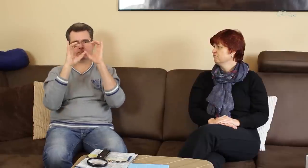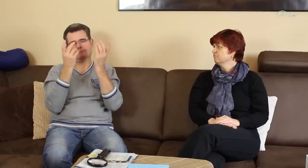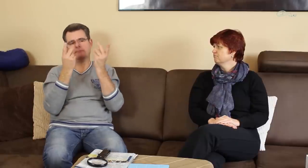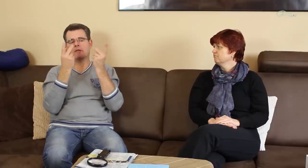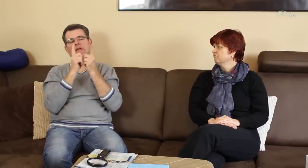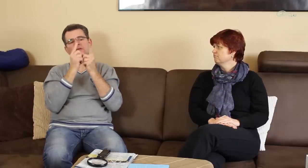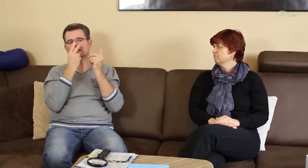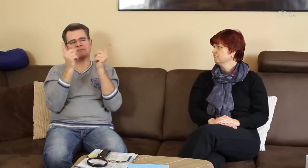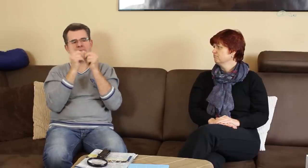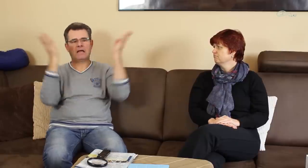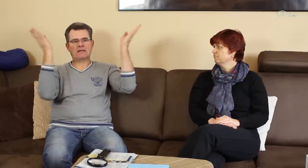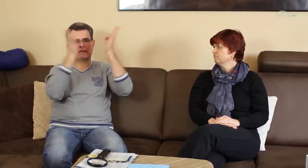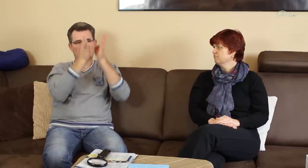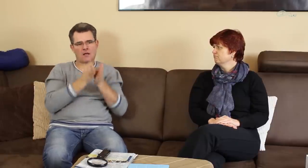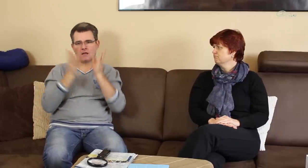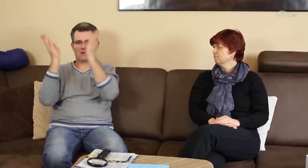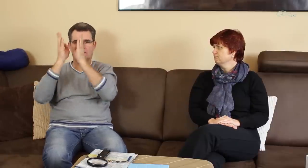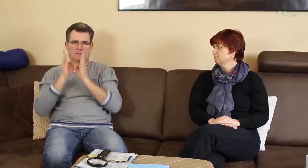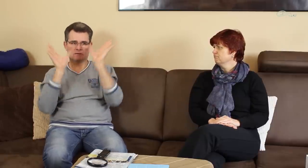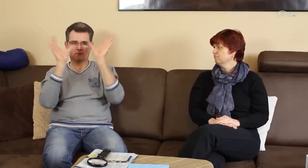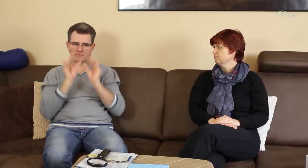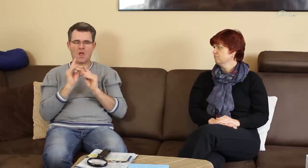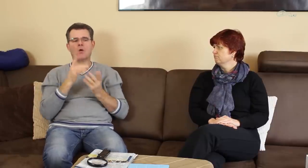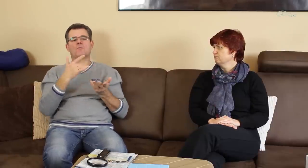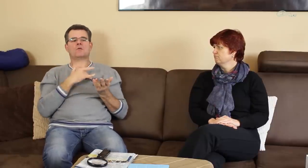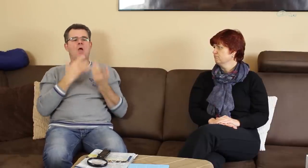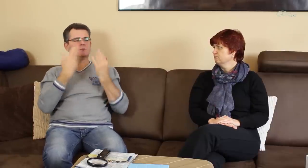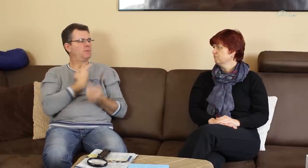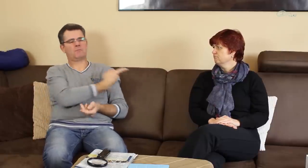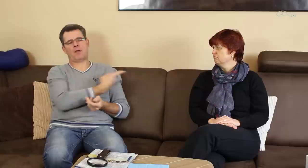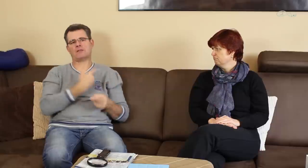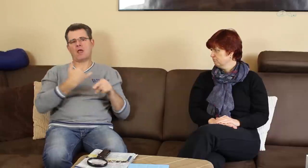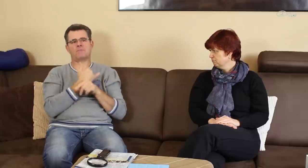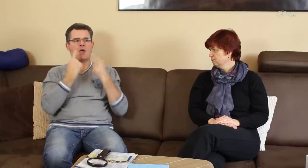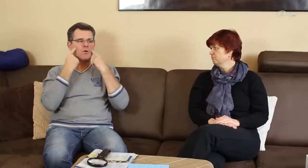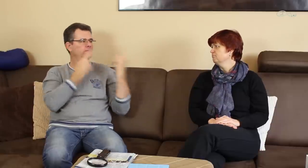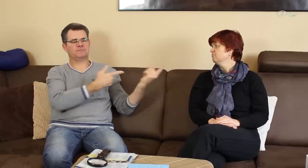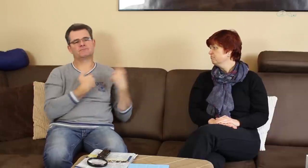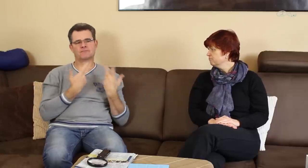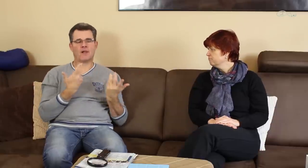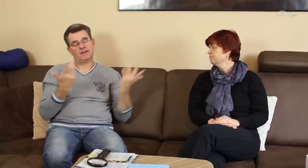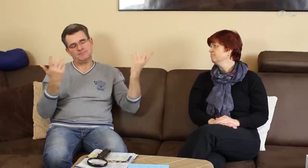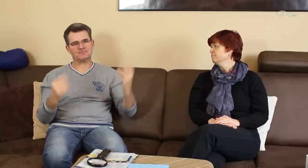Ich sehe in einer Art Trichterform. Ausgerechnet wir beide, als Ehepaar, haben beide Schwierigkeiten beim Sehen.